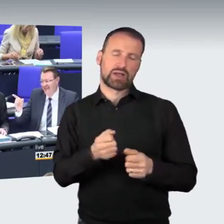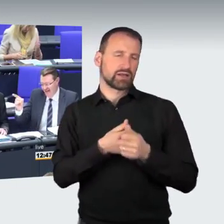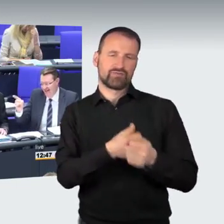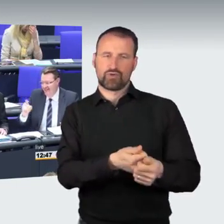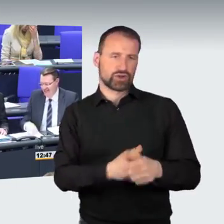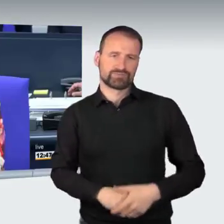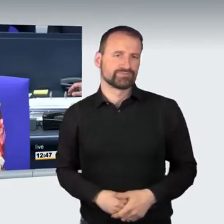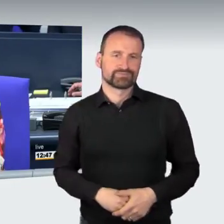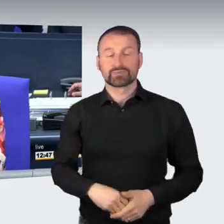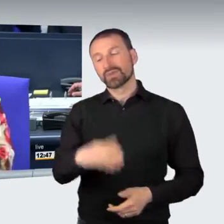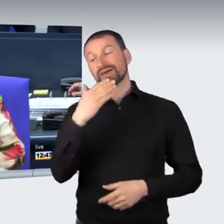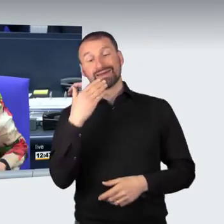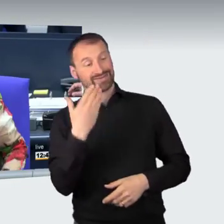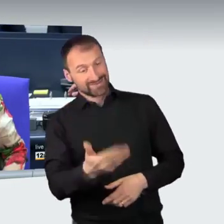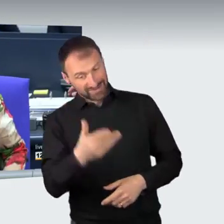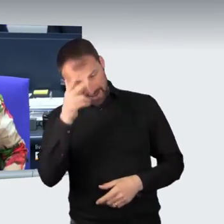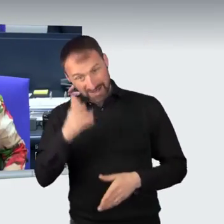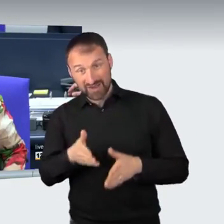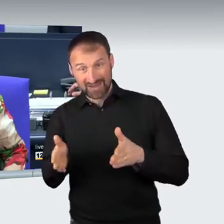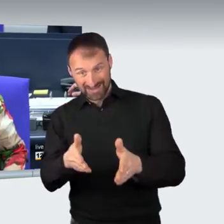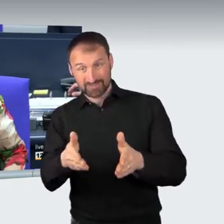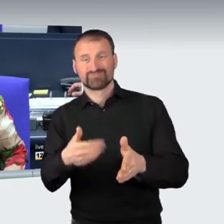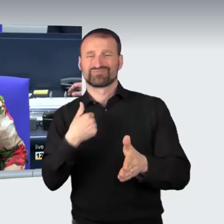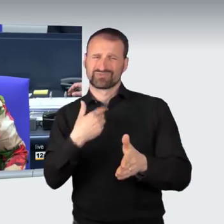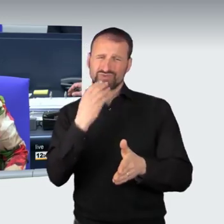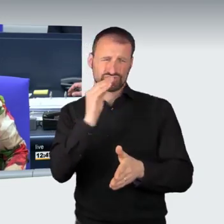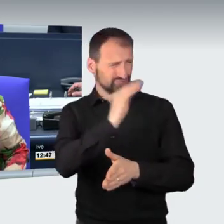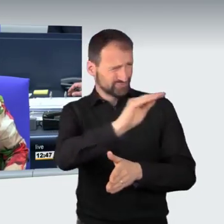Ich habe das in einem Fall schon getan. Ab jetzt mache ich das konsequent.